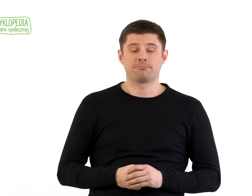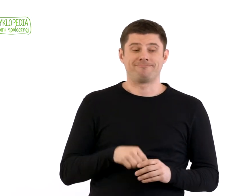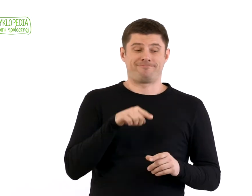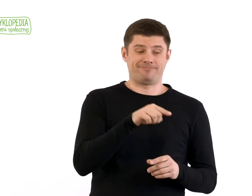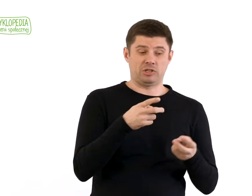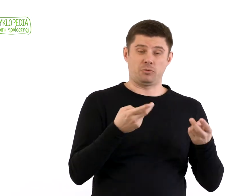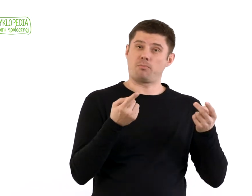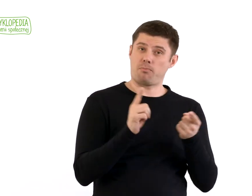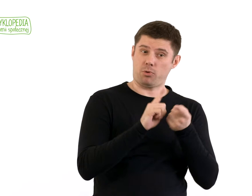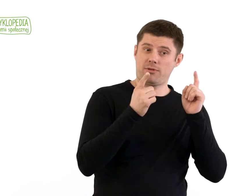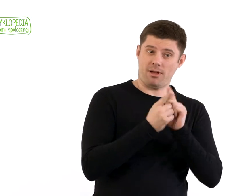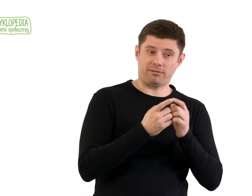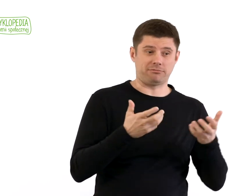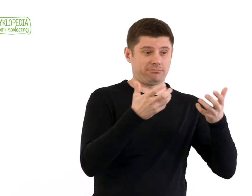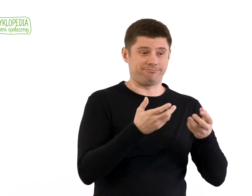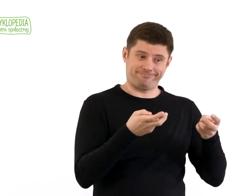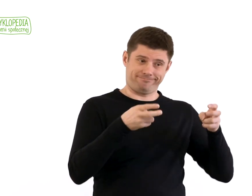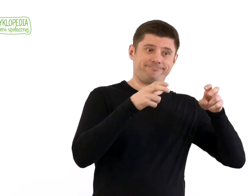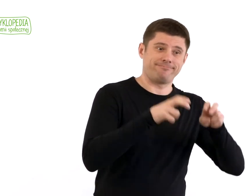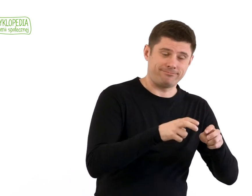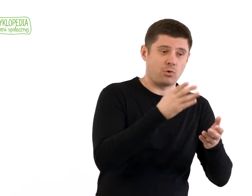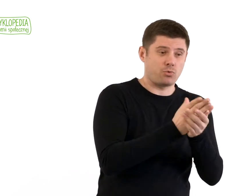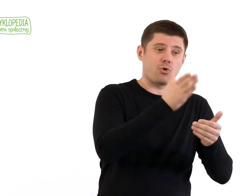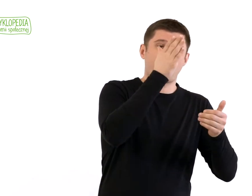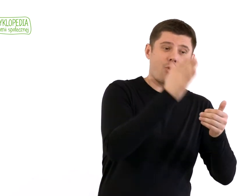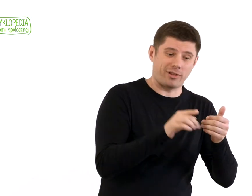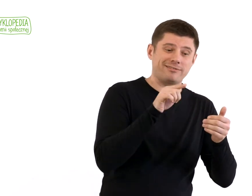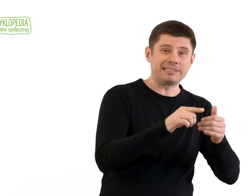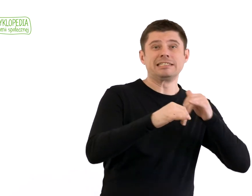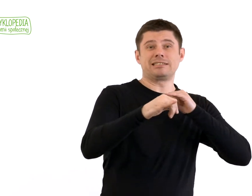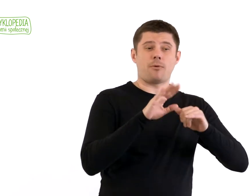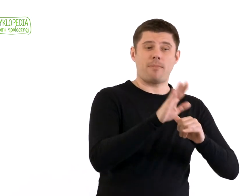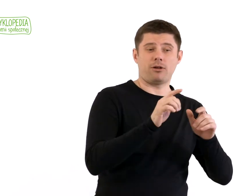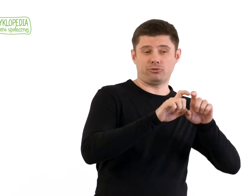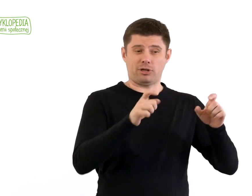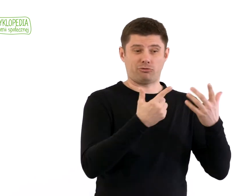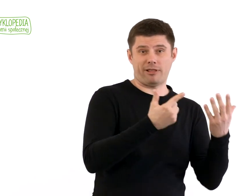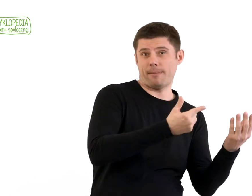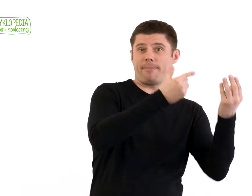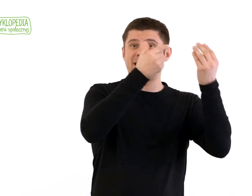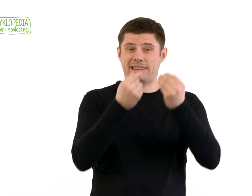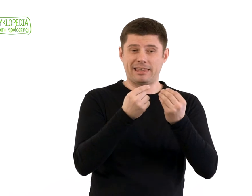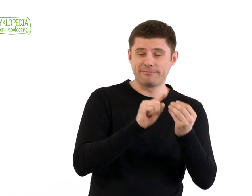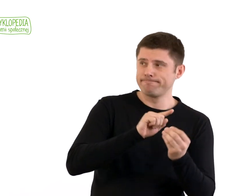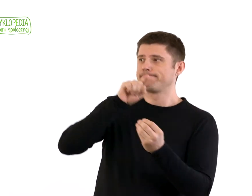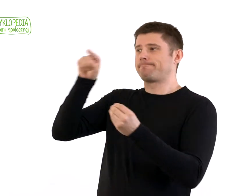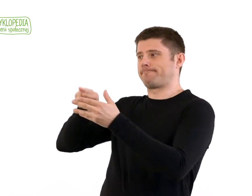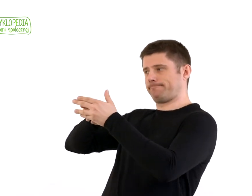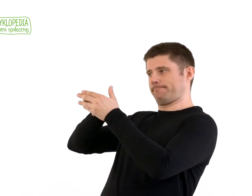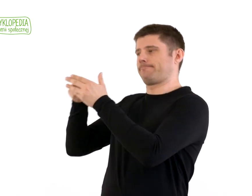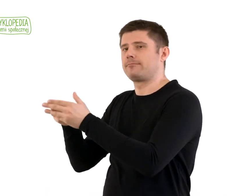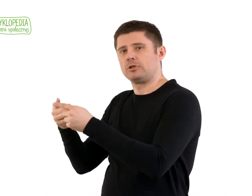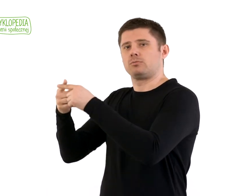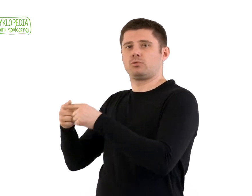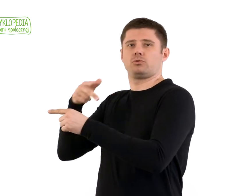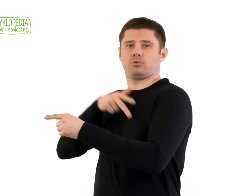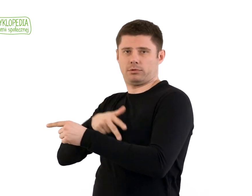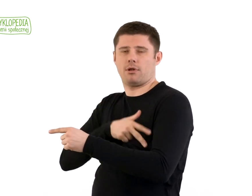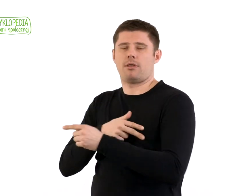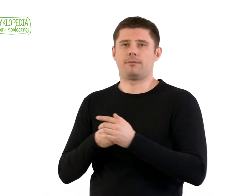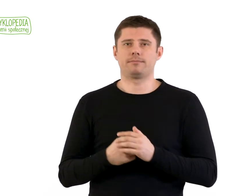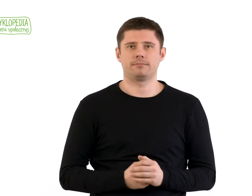Od momentu zakończenia spotkania założycielskiego zarząd ma 7 dni na zarejestrowanie spółdzielni.